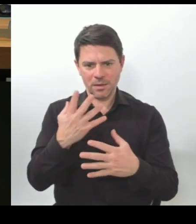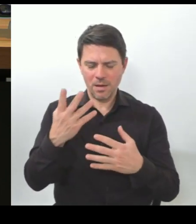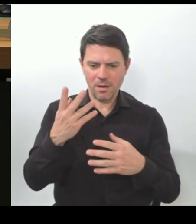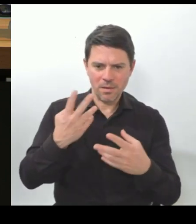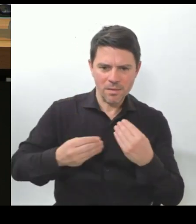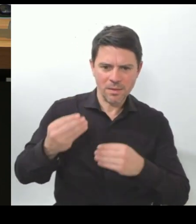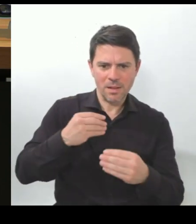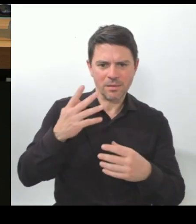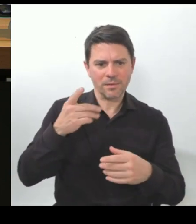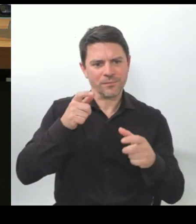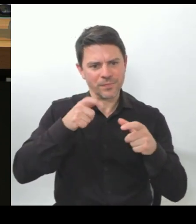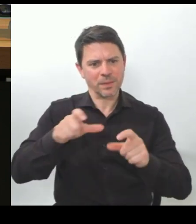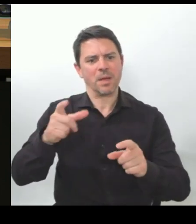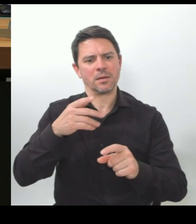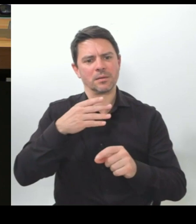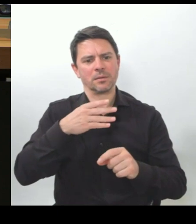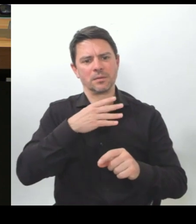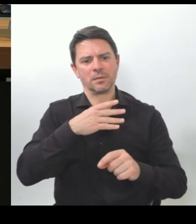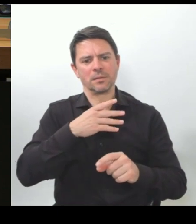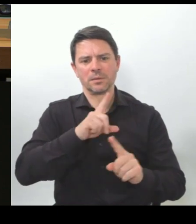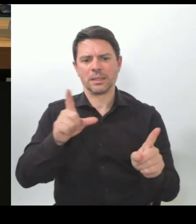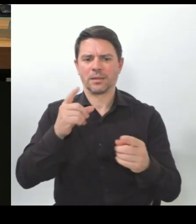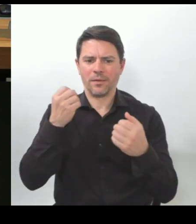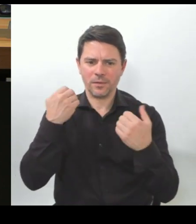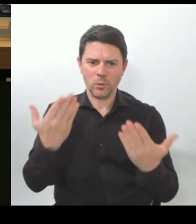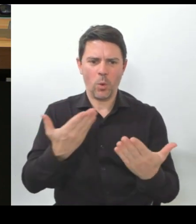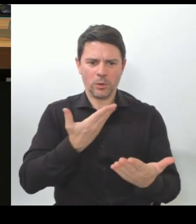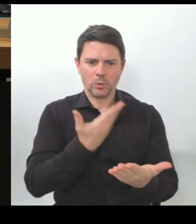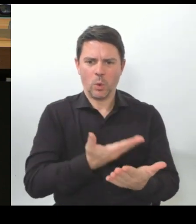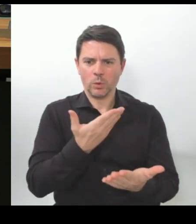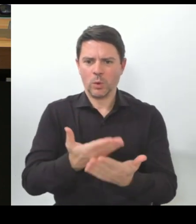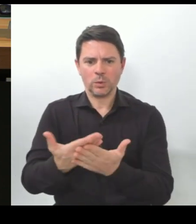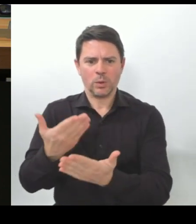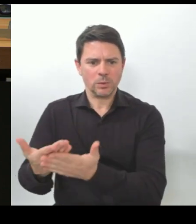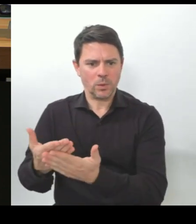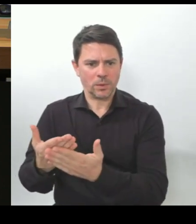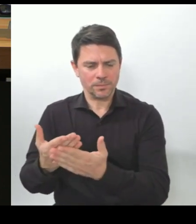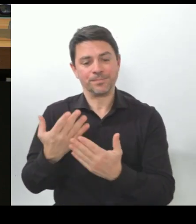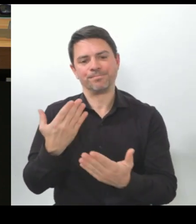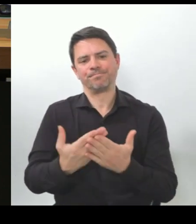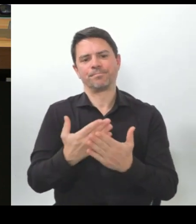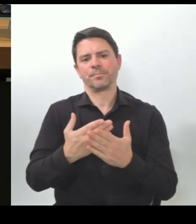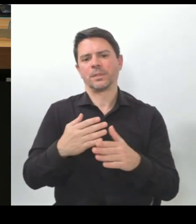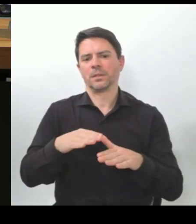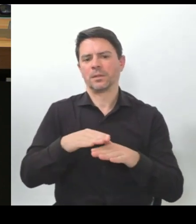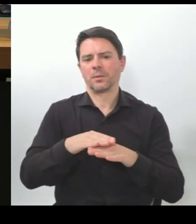dafür realistisch ist, das darf man durchaus mit Skepsis begleiten. Es gibt noch eine weitere Parallele